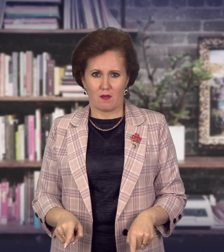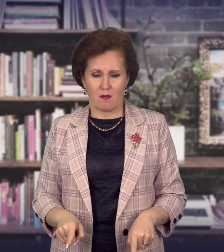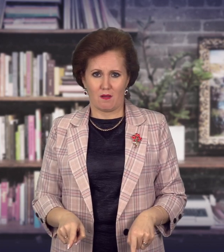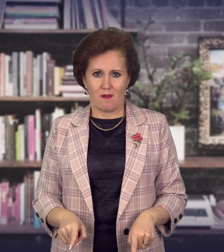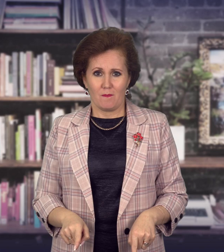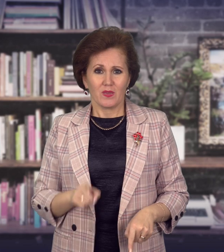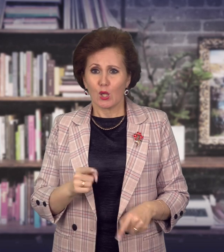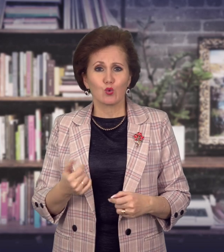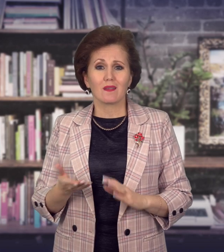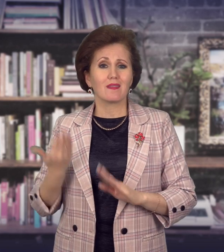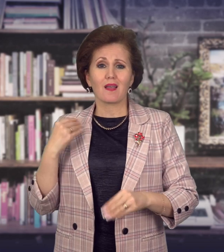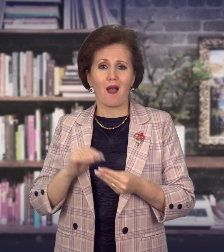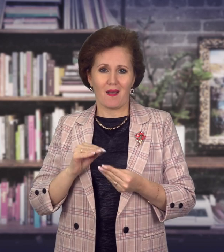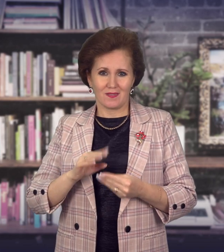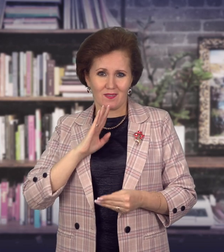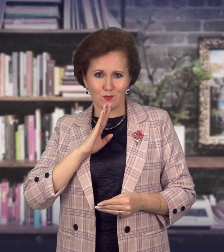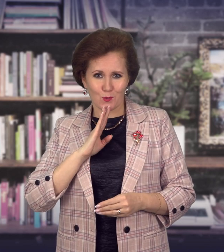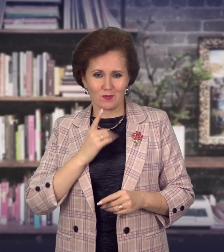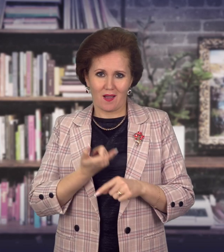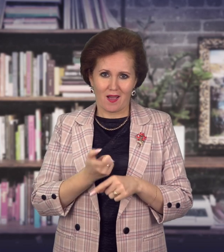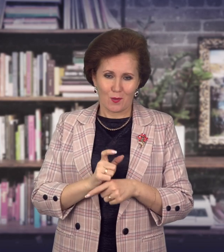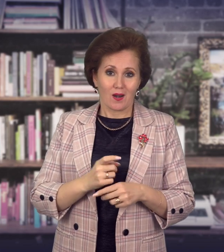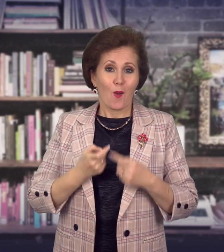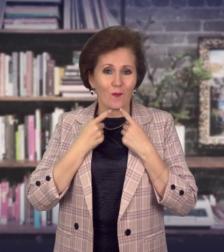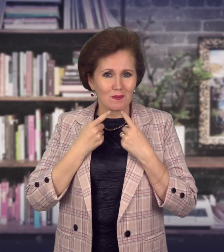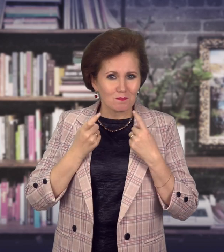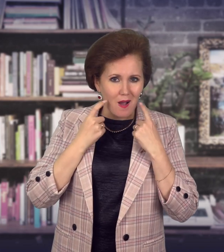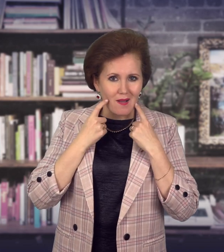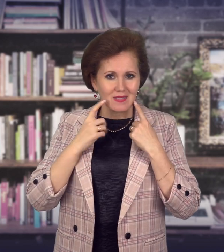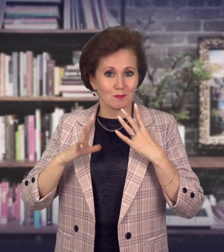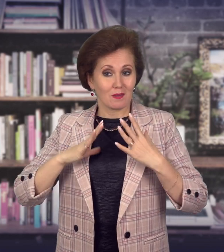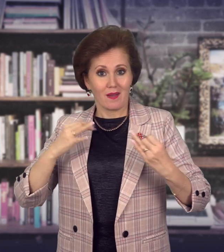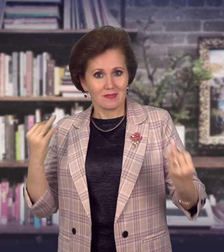Ты уже не та девушка, которая улыбается,